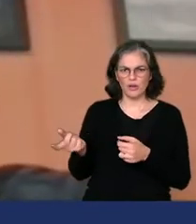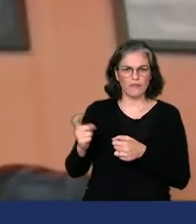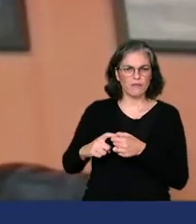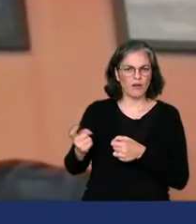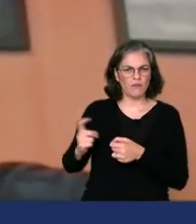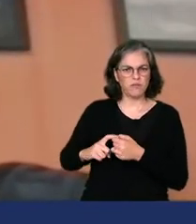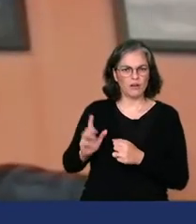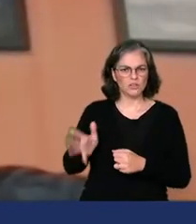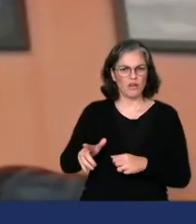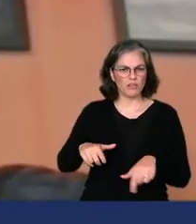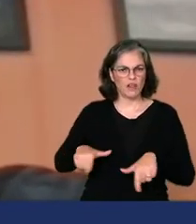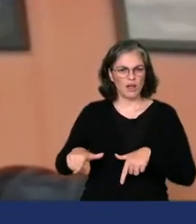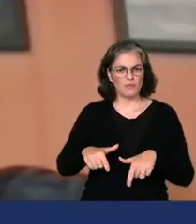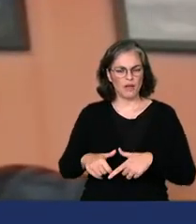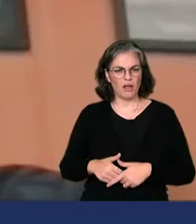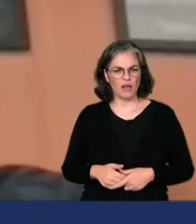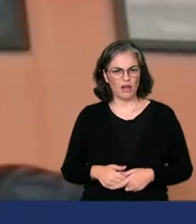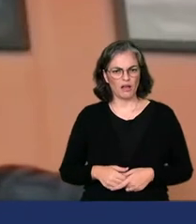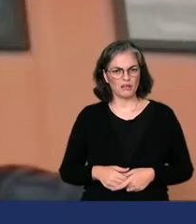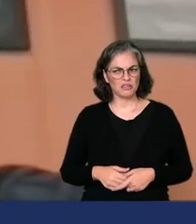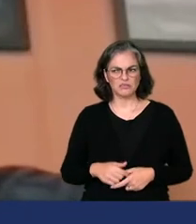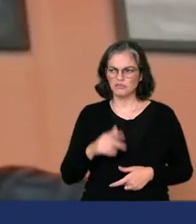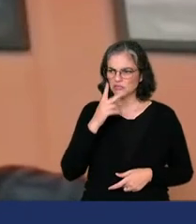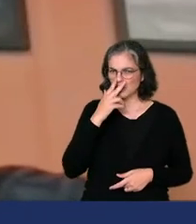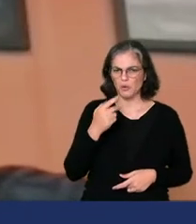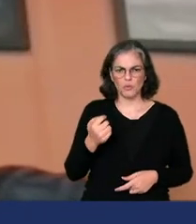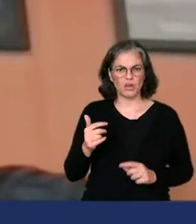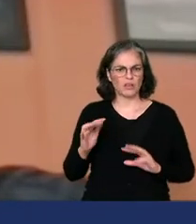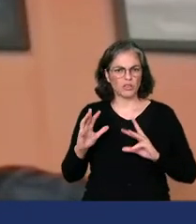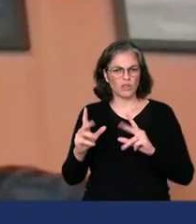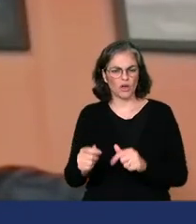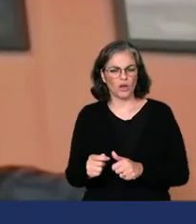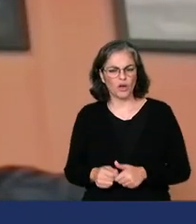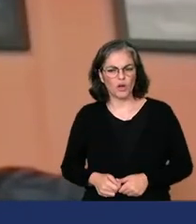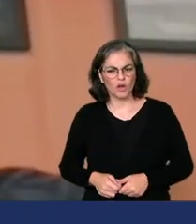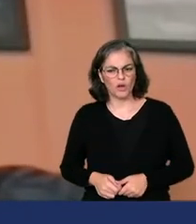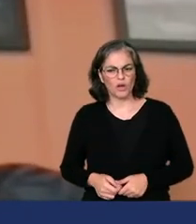ESTAMOS EM FEVEREIRO DE 2022, BOA PARTE DOS EVENTOS CULTURAIS NÃO VOLTARAM, SE NÃO TODOS ESTÃO DE VOLTA NO